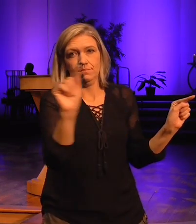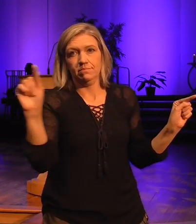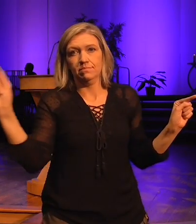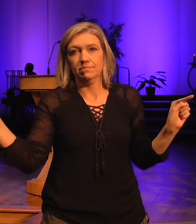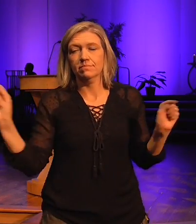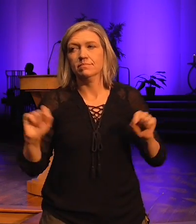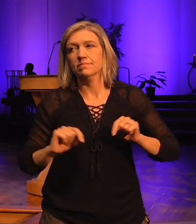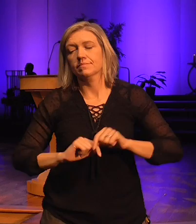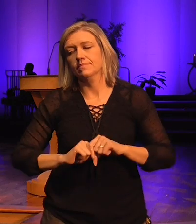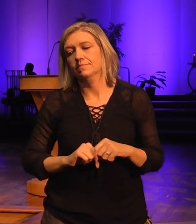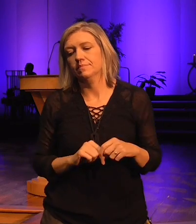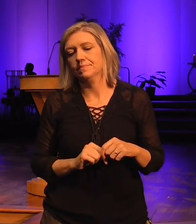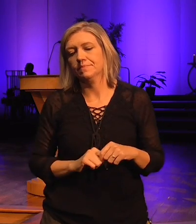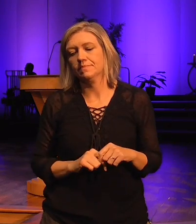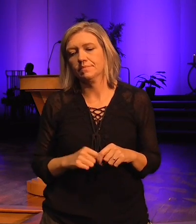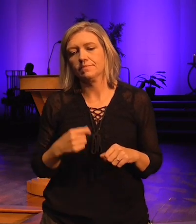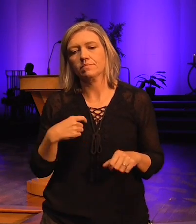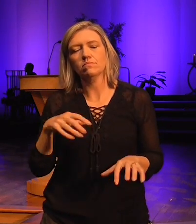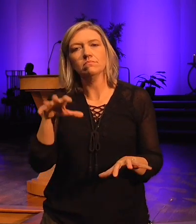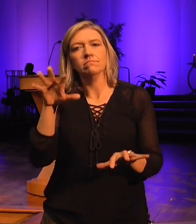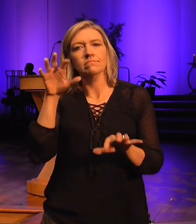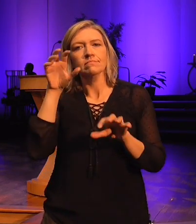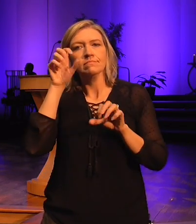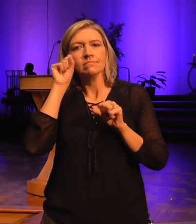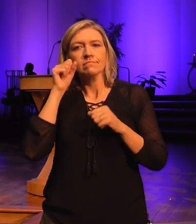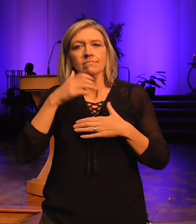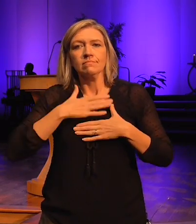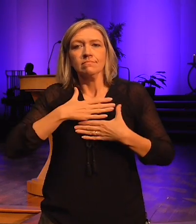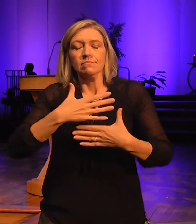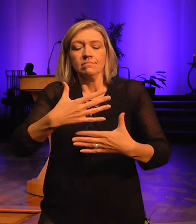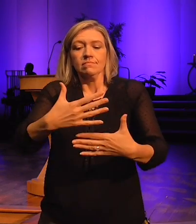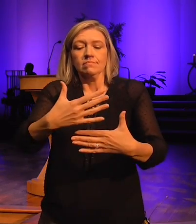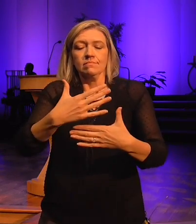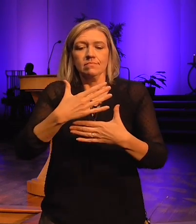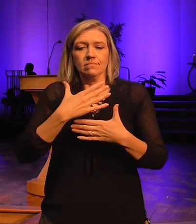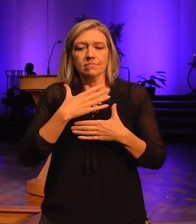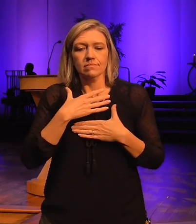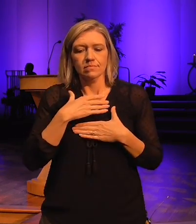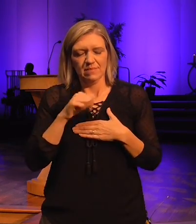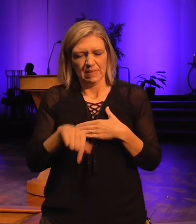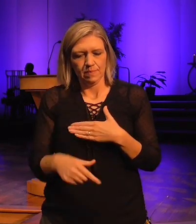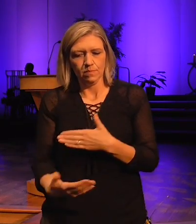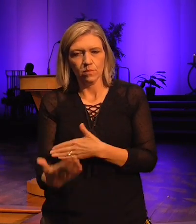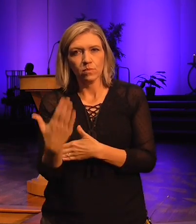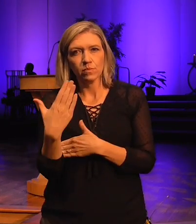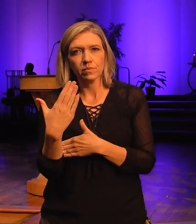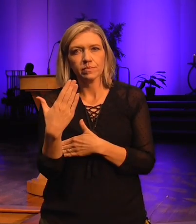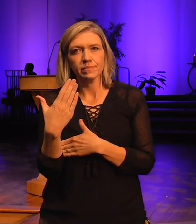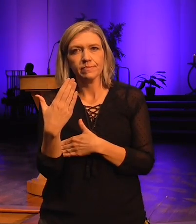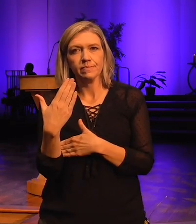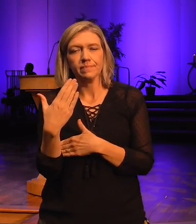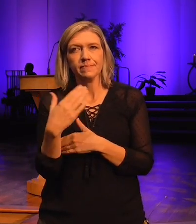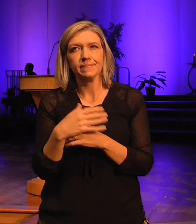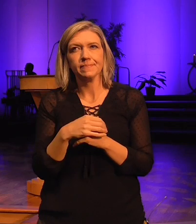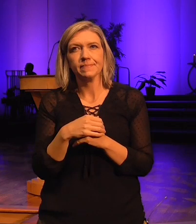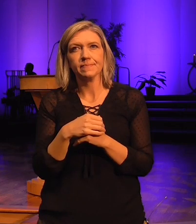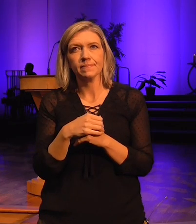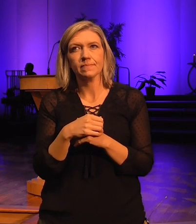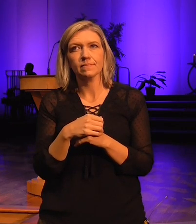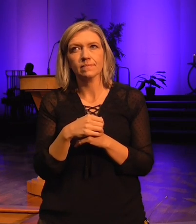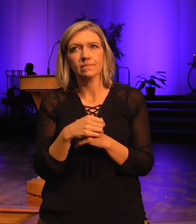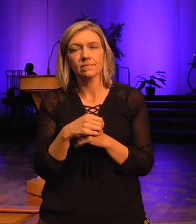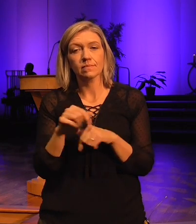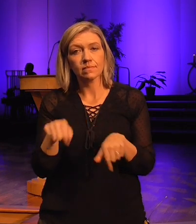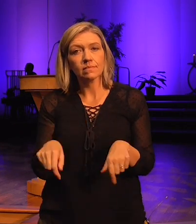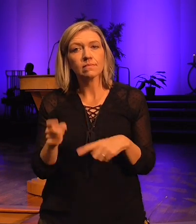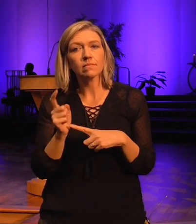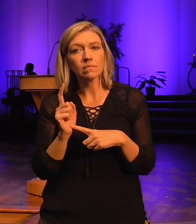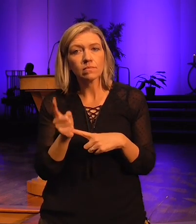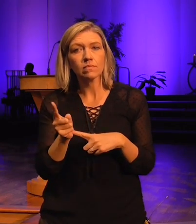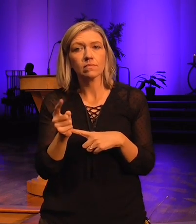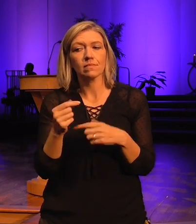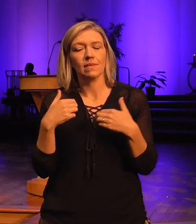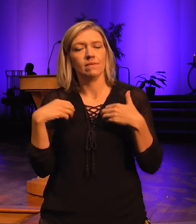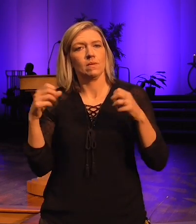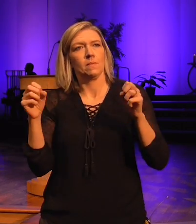, y así, al respirar, en esta mañana tenemos la oportunidad en este momento de recordar